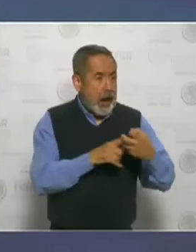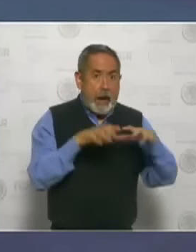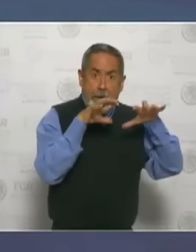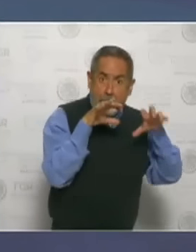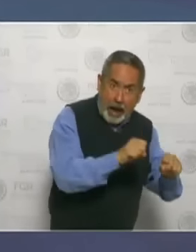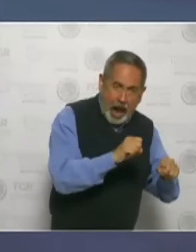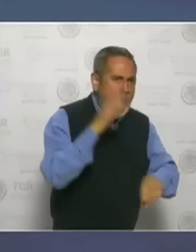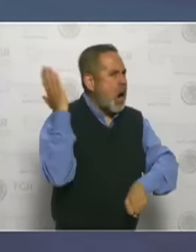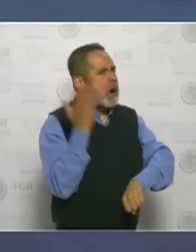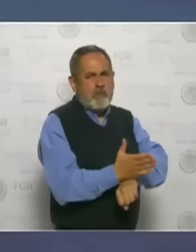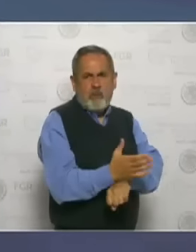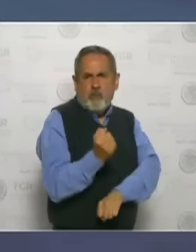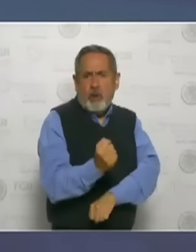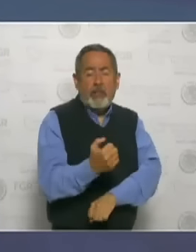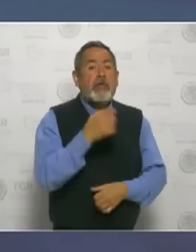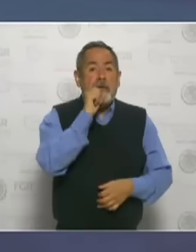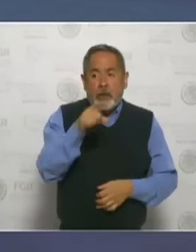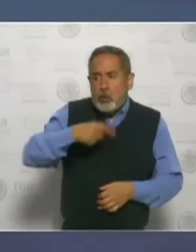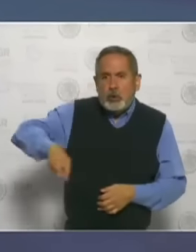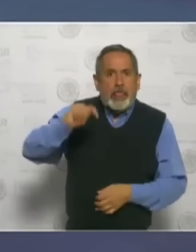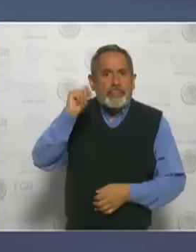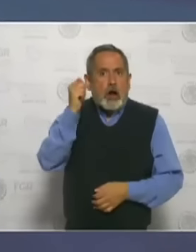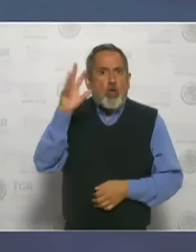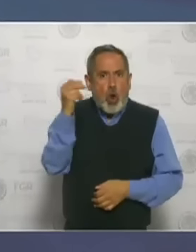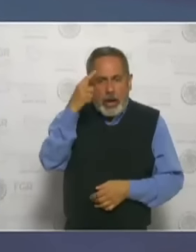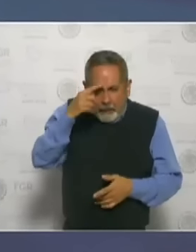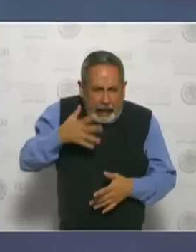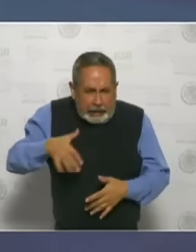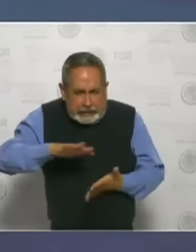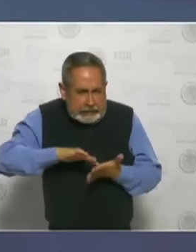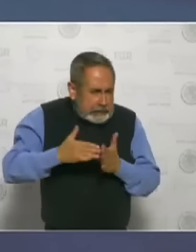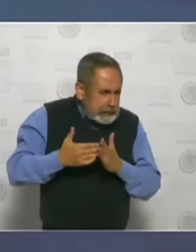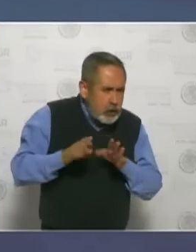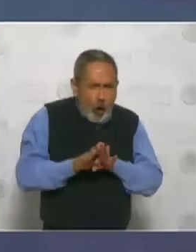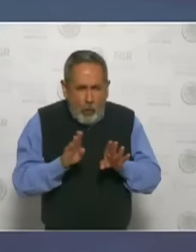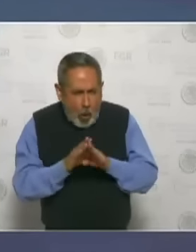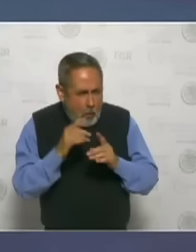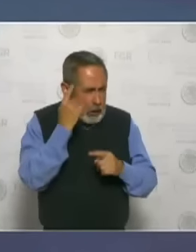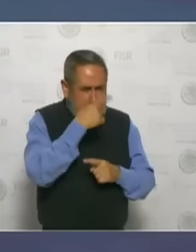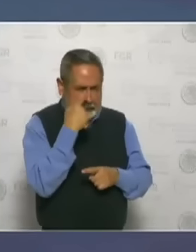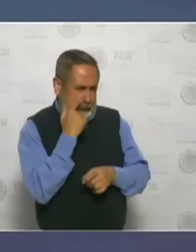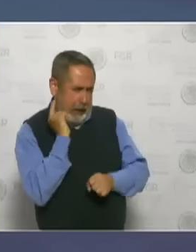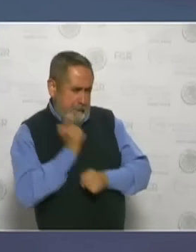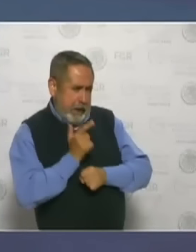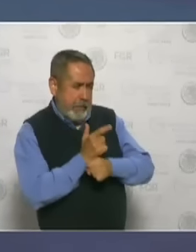tecnológicas para mejorar los procesos de búsqueda e identificación en todo el país.